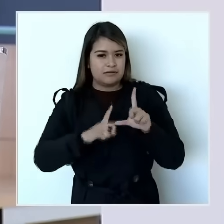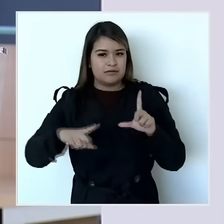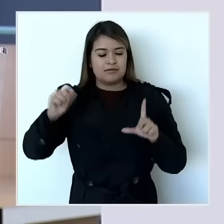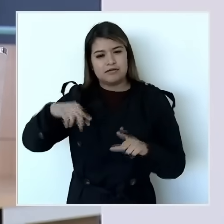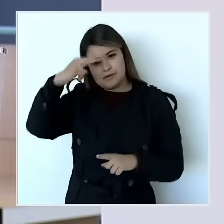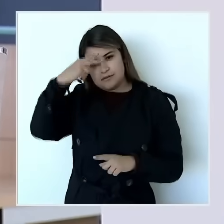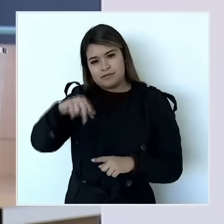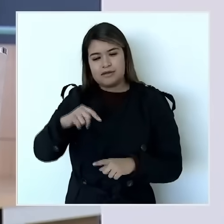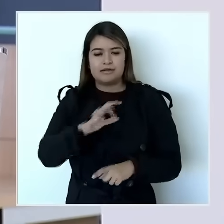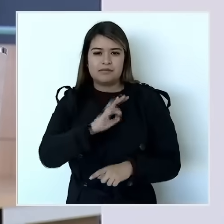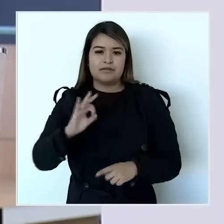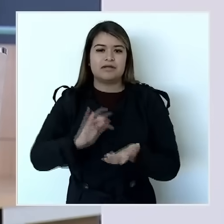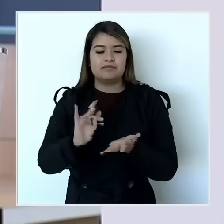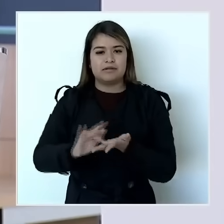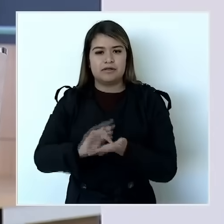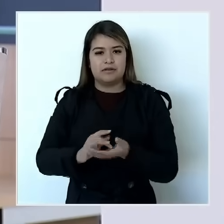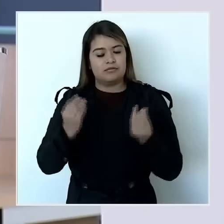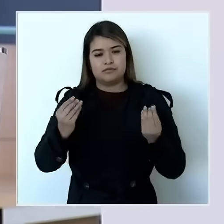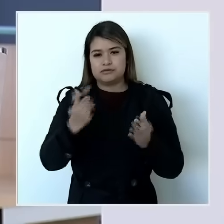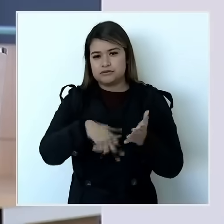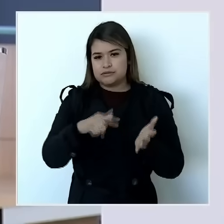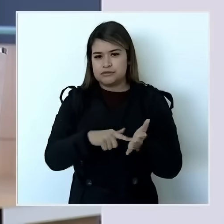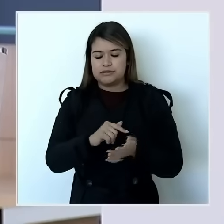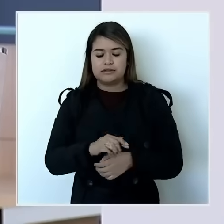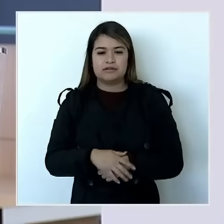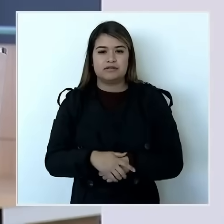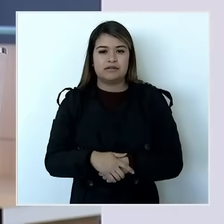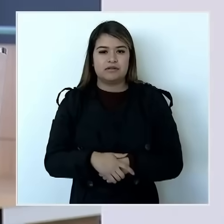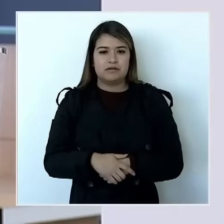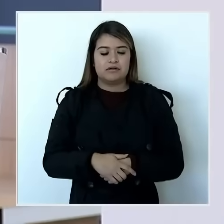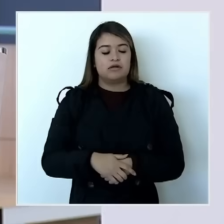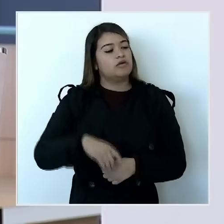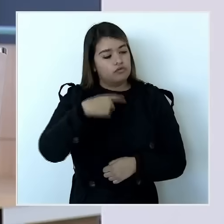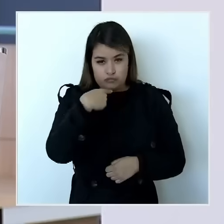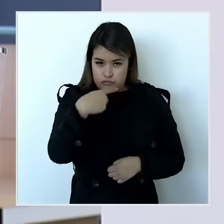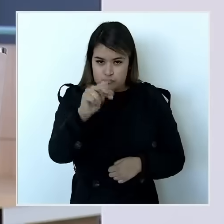reconocimiento por su capacidad técnica, su profesionalismo y su compromiso con el país.